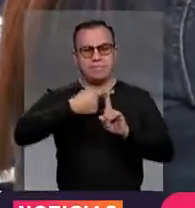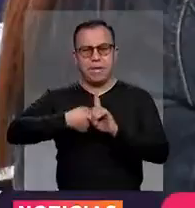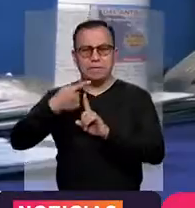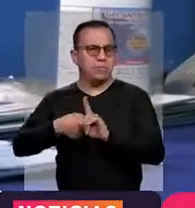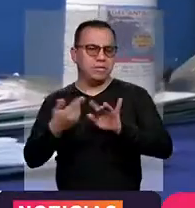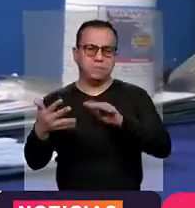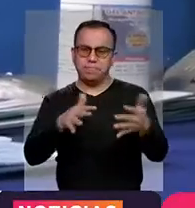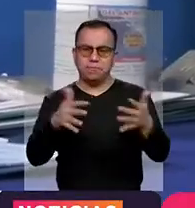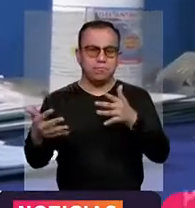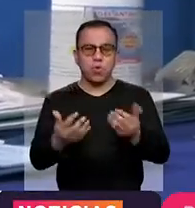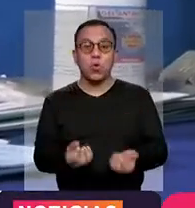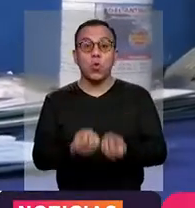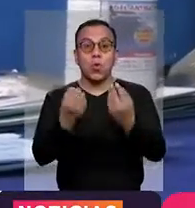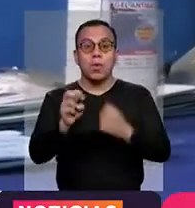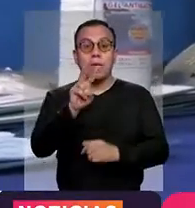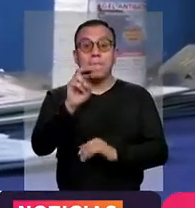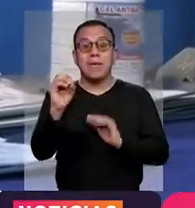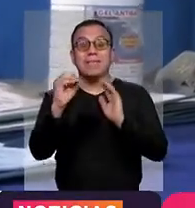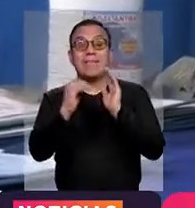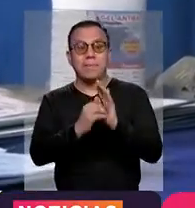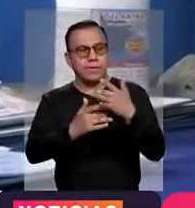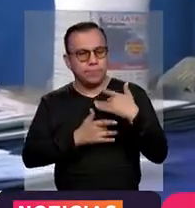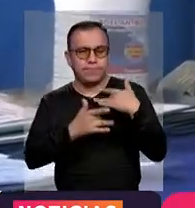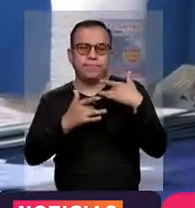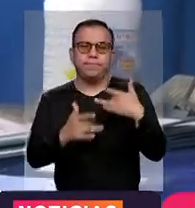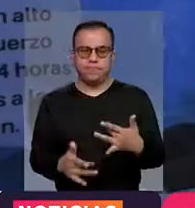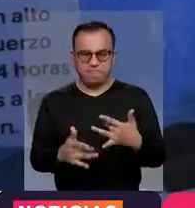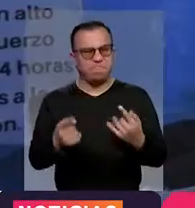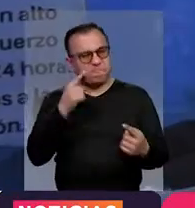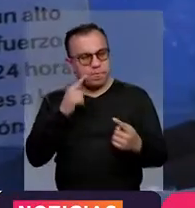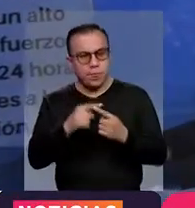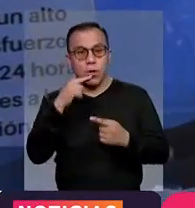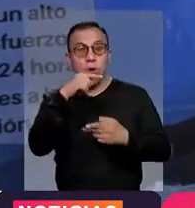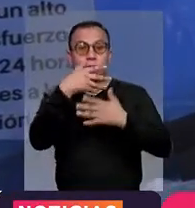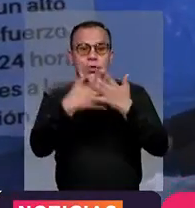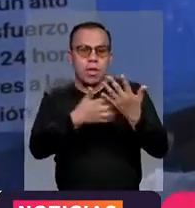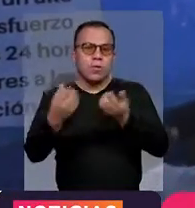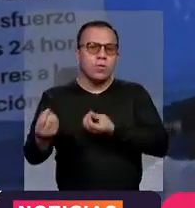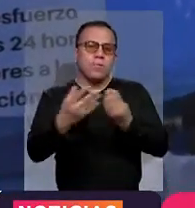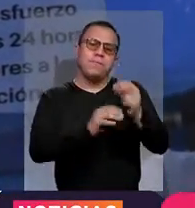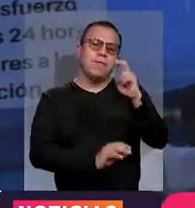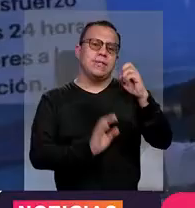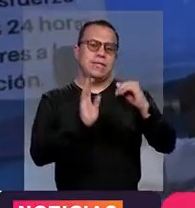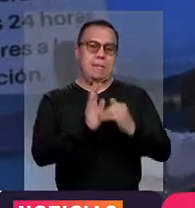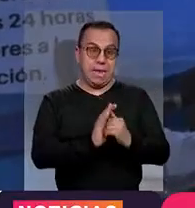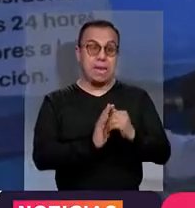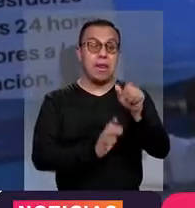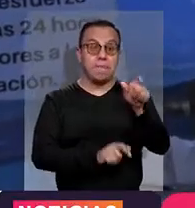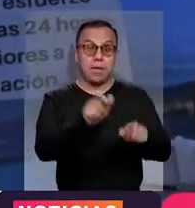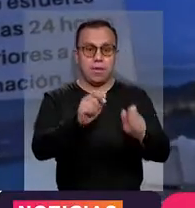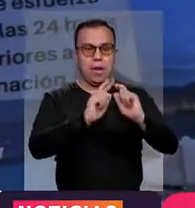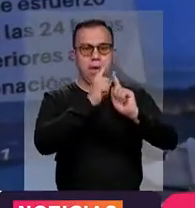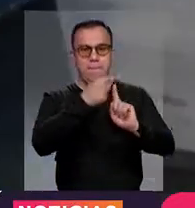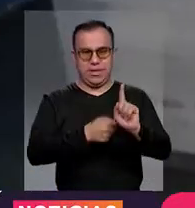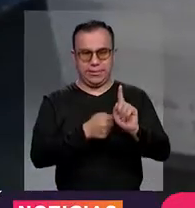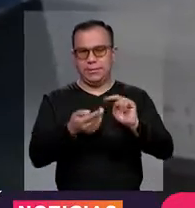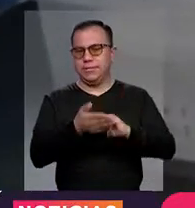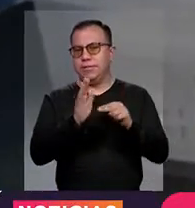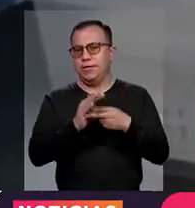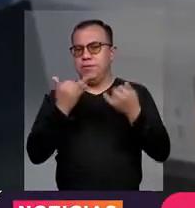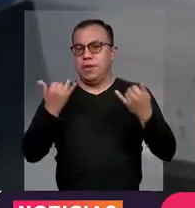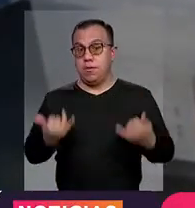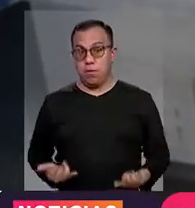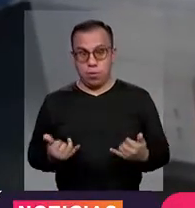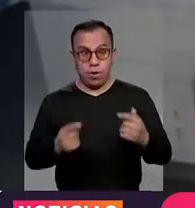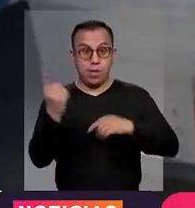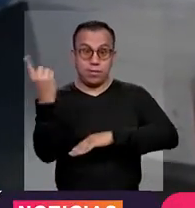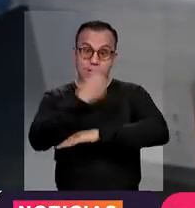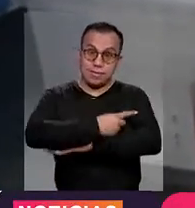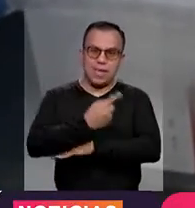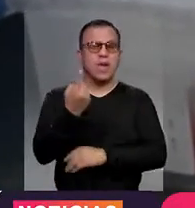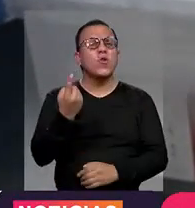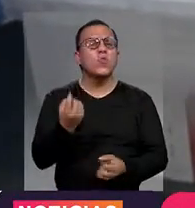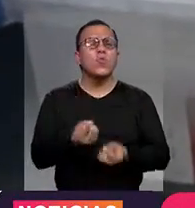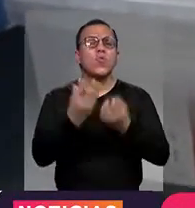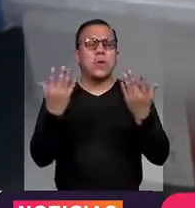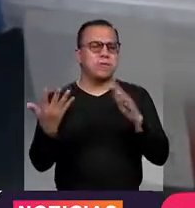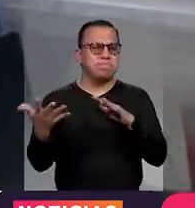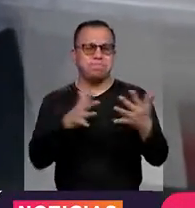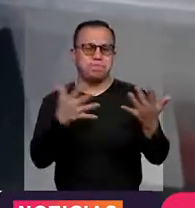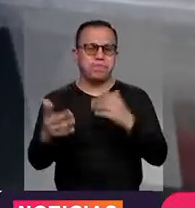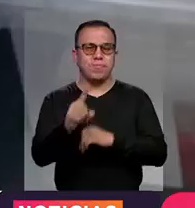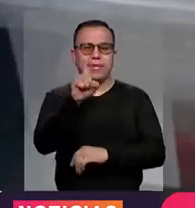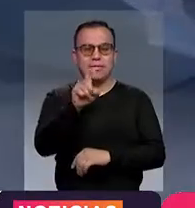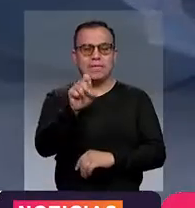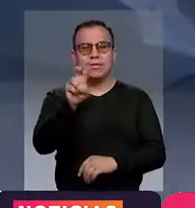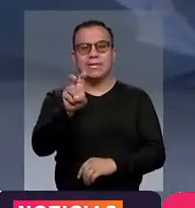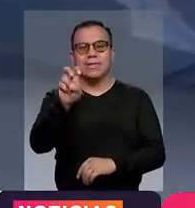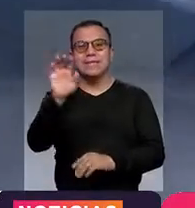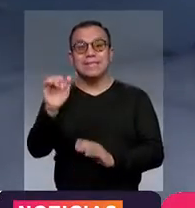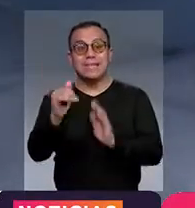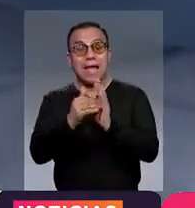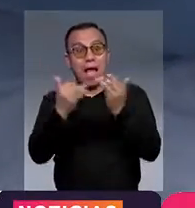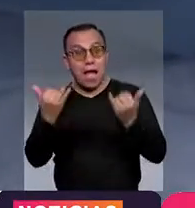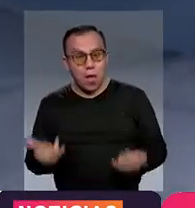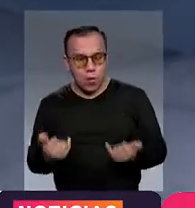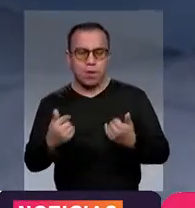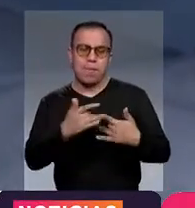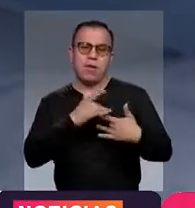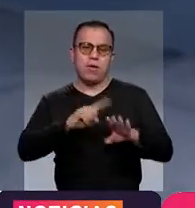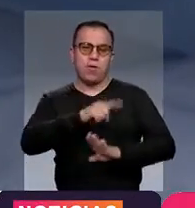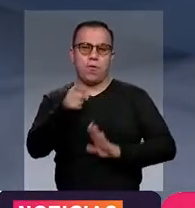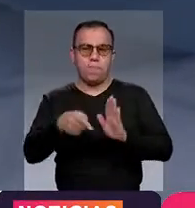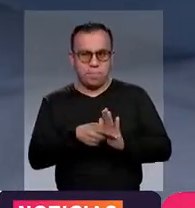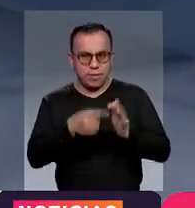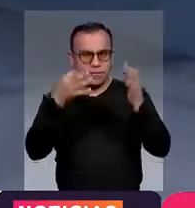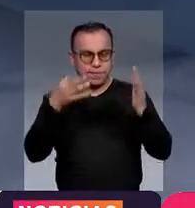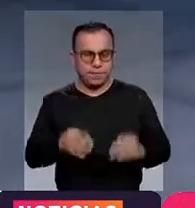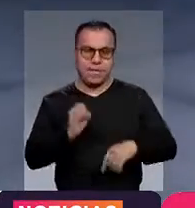LOS ESTAMOS INVITANDO A QUE